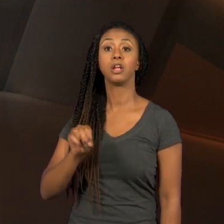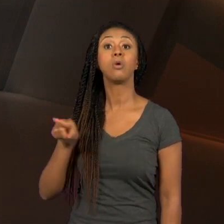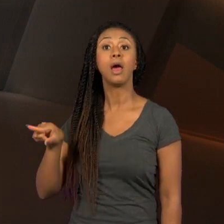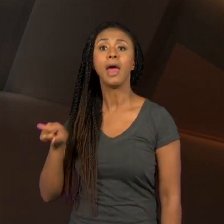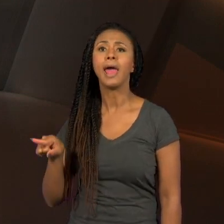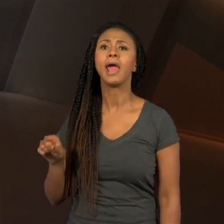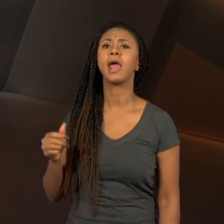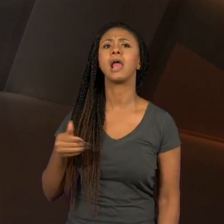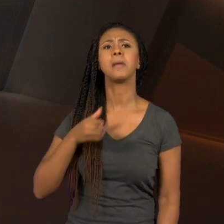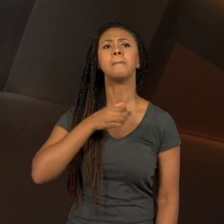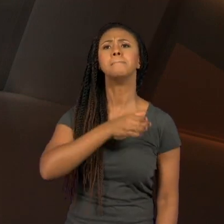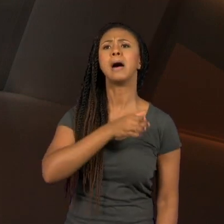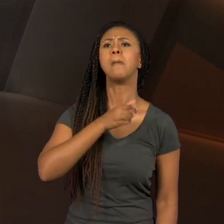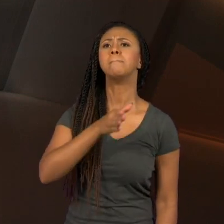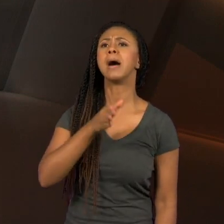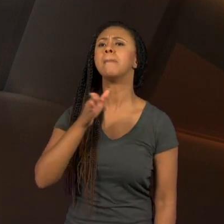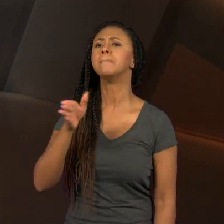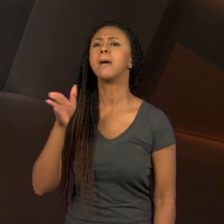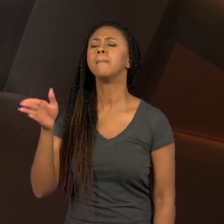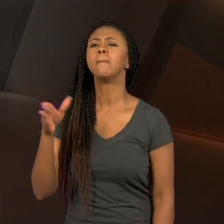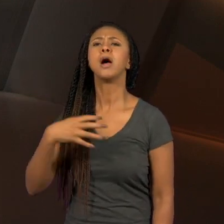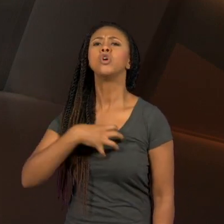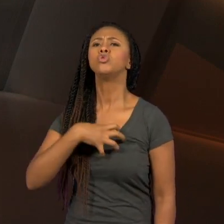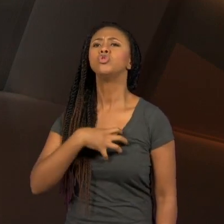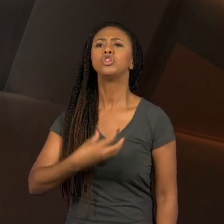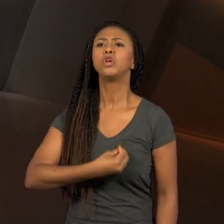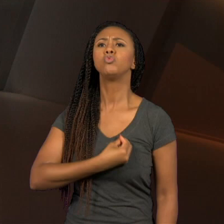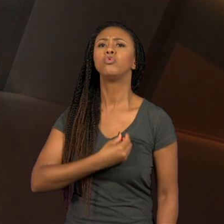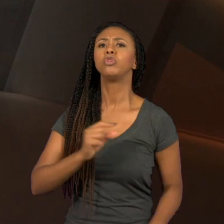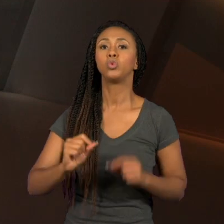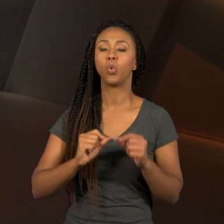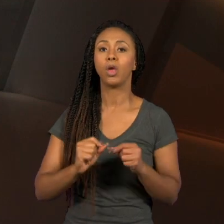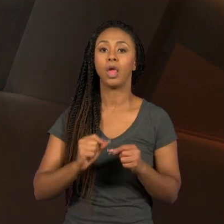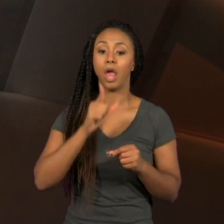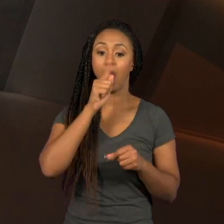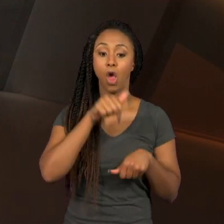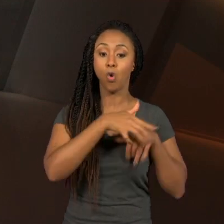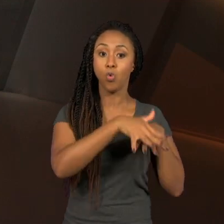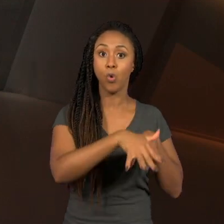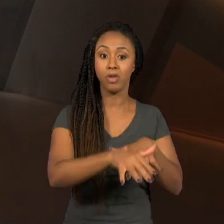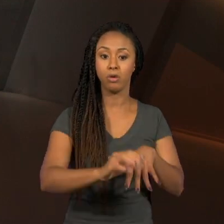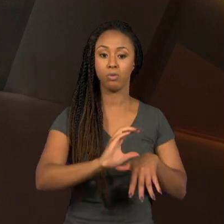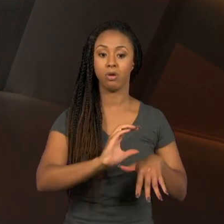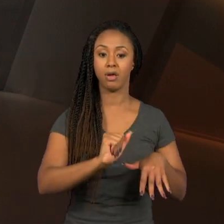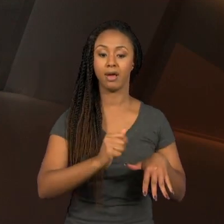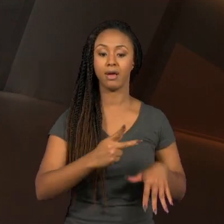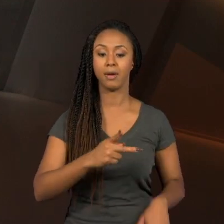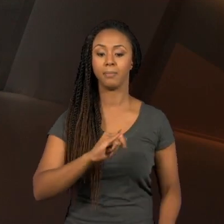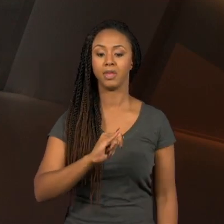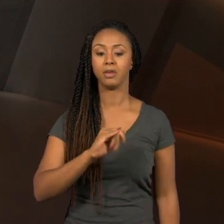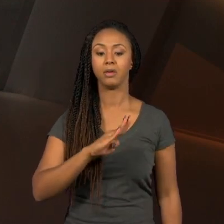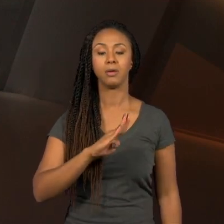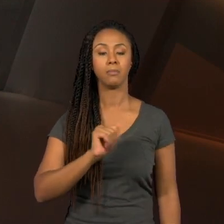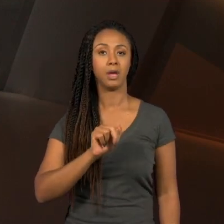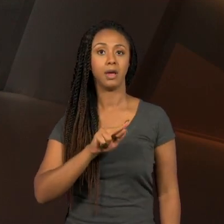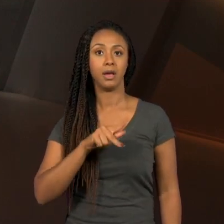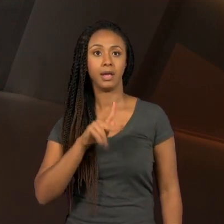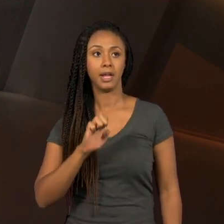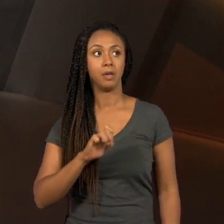DE SEVERINO É SEGUIR O LEITO DO RIO CAPIBARIBE, DESDE ONDE ELE NASCE NO SERTÃO, FAZENDO TODO O